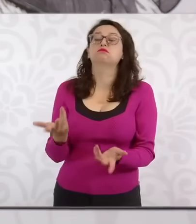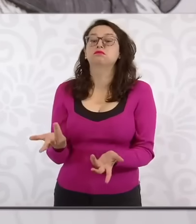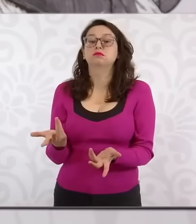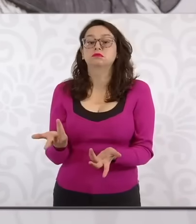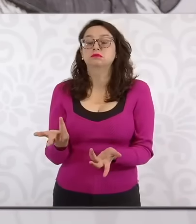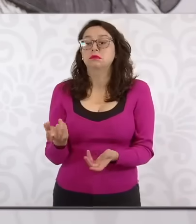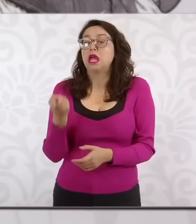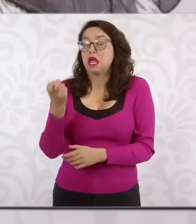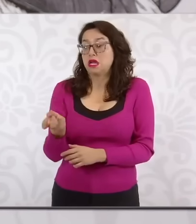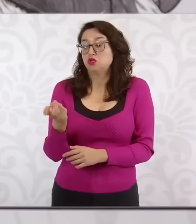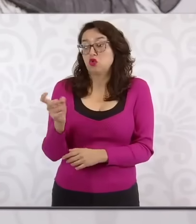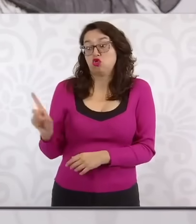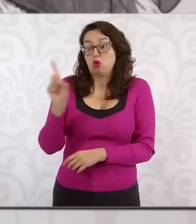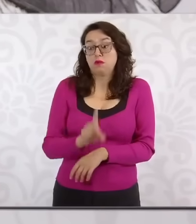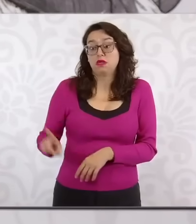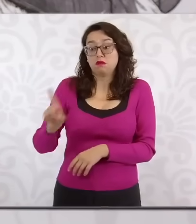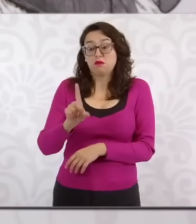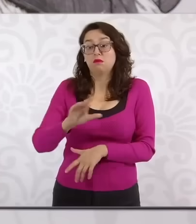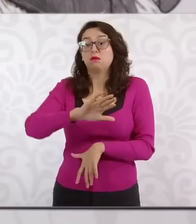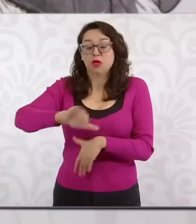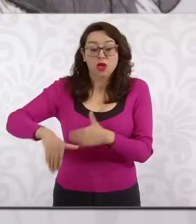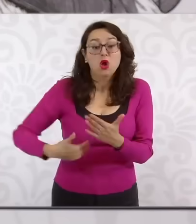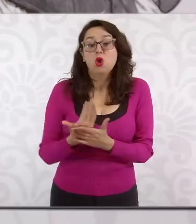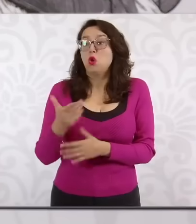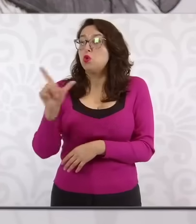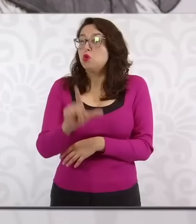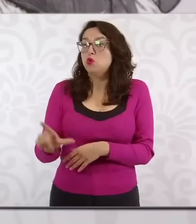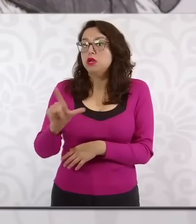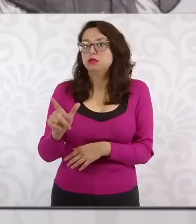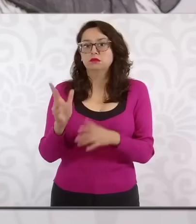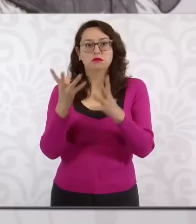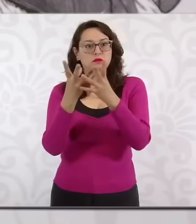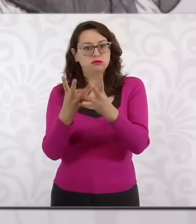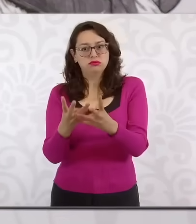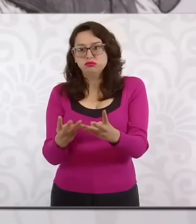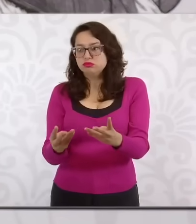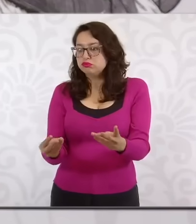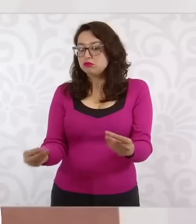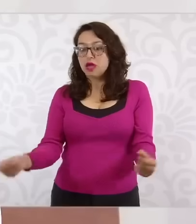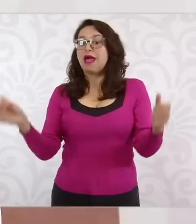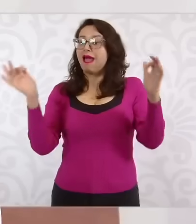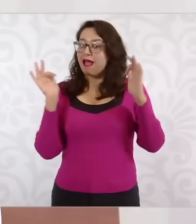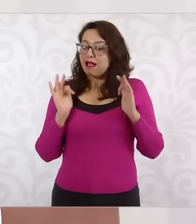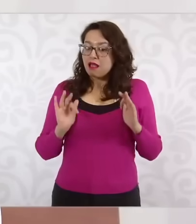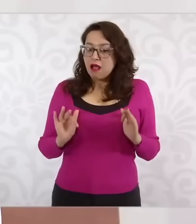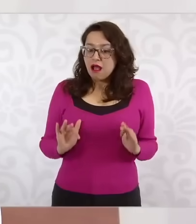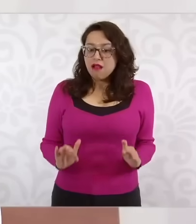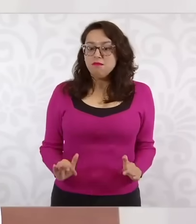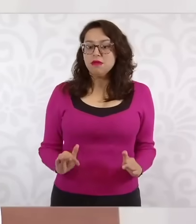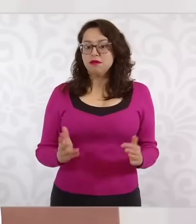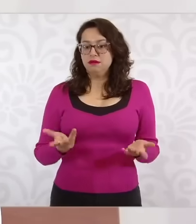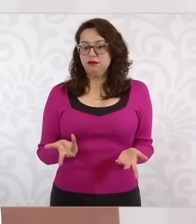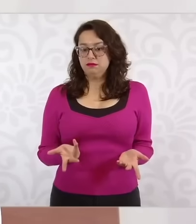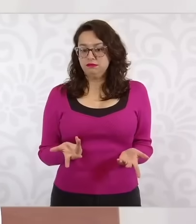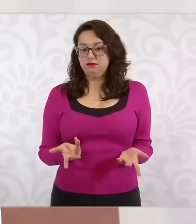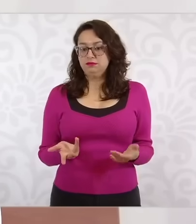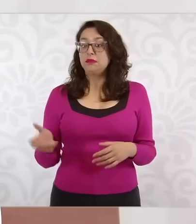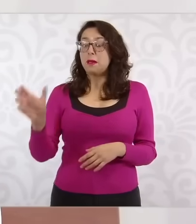El lunes ya no estaba esta situación más que en algunos lugares y ya para el martes incluso